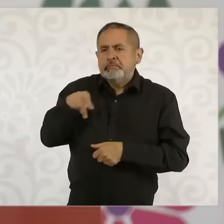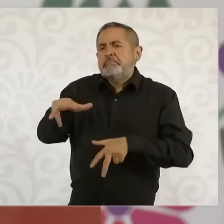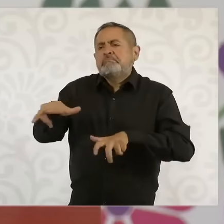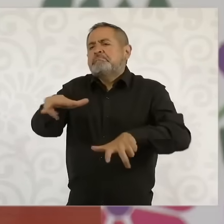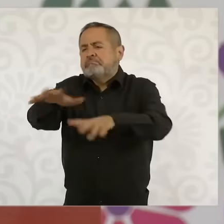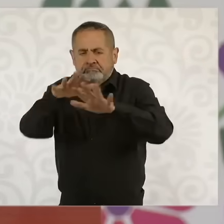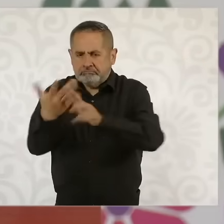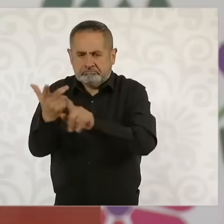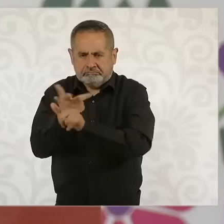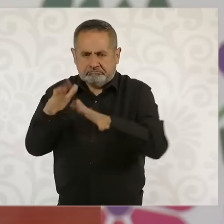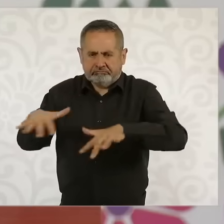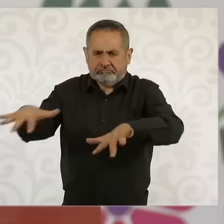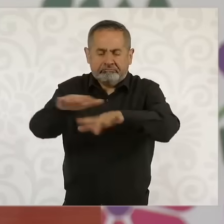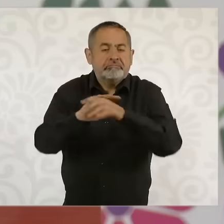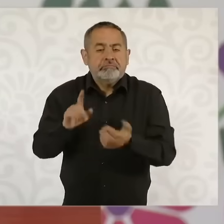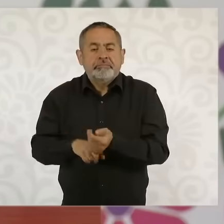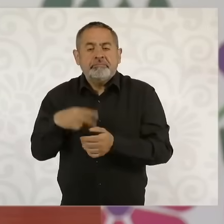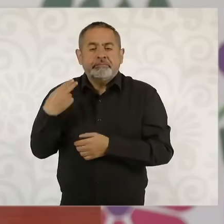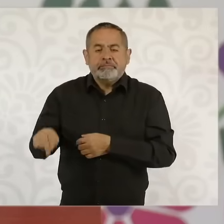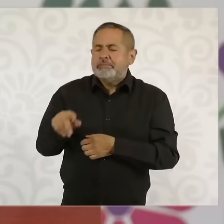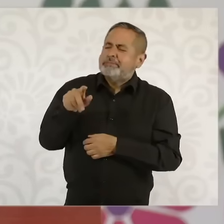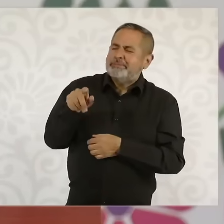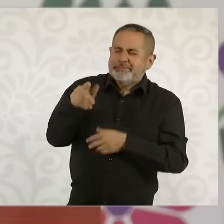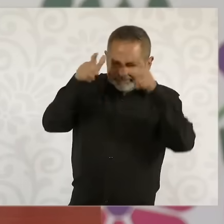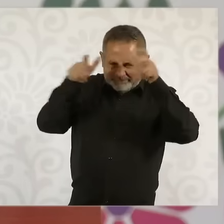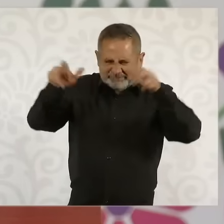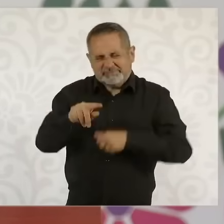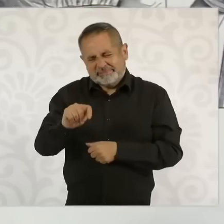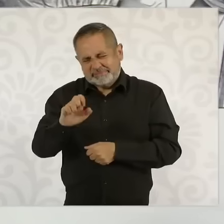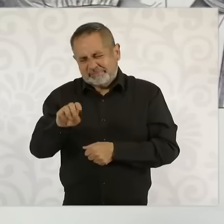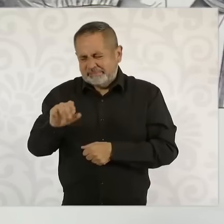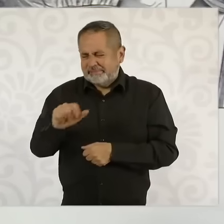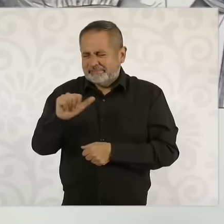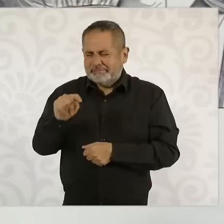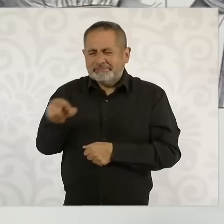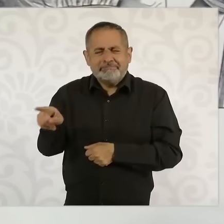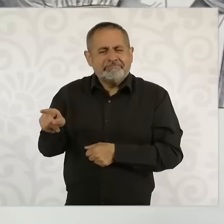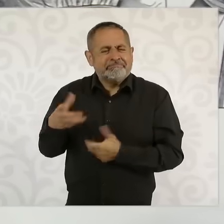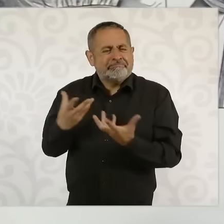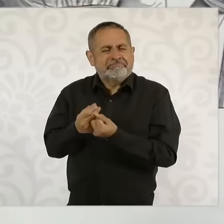especie de venados que se llama Temasate, que es una pareja de estos venados. Eh,